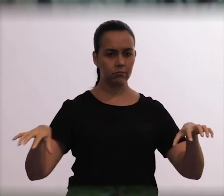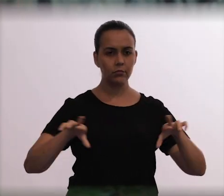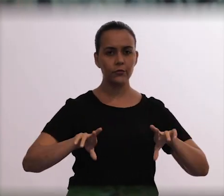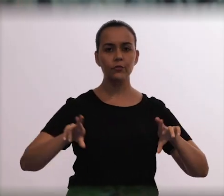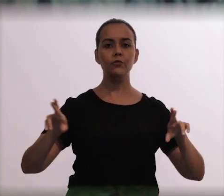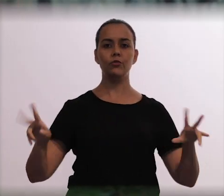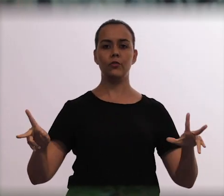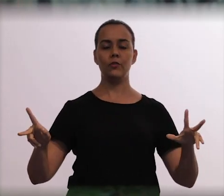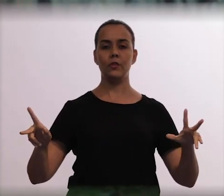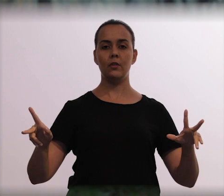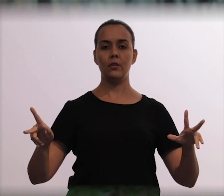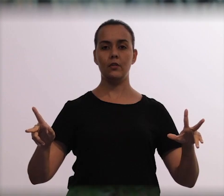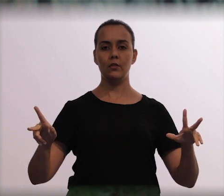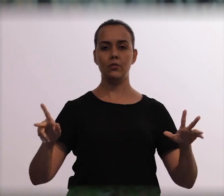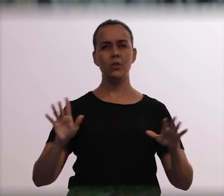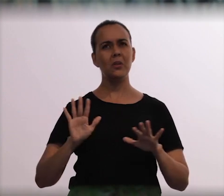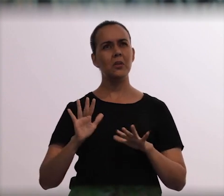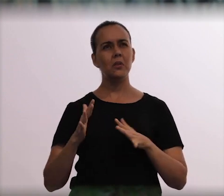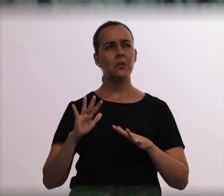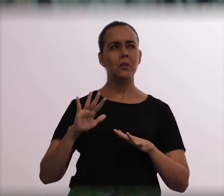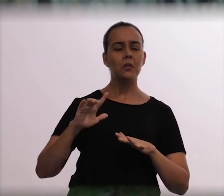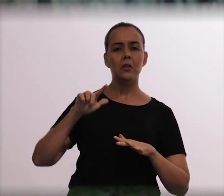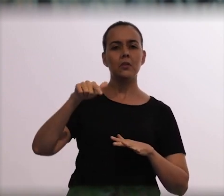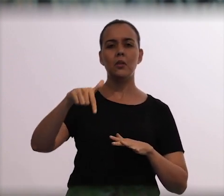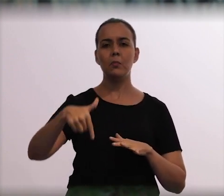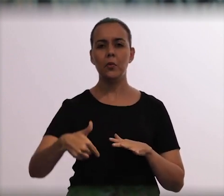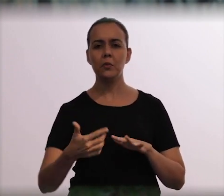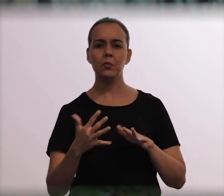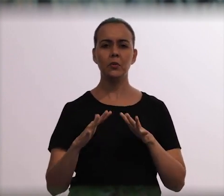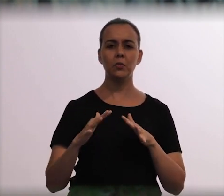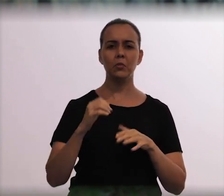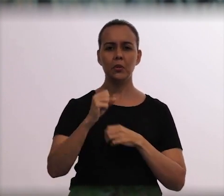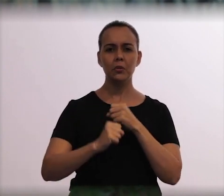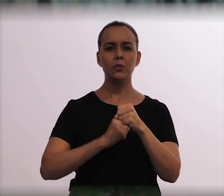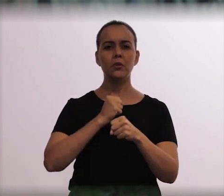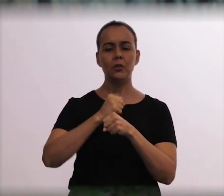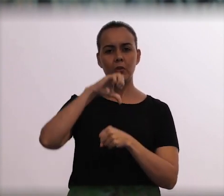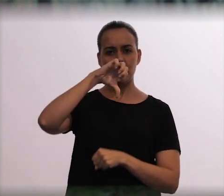ali pra década de 90, a partir da década de 90, eu acho que